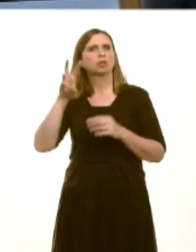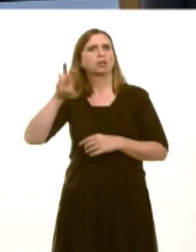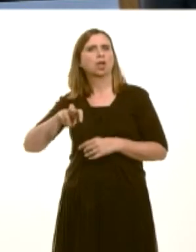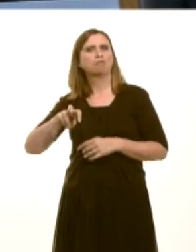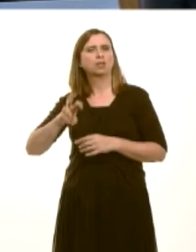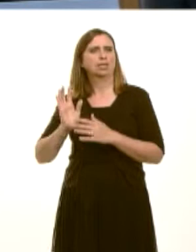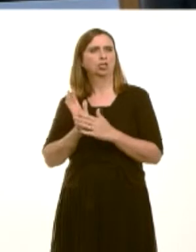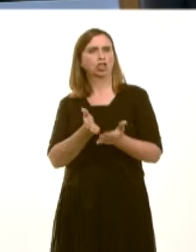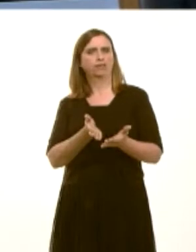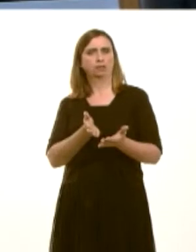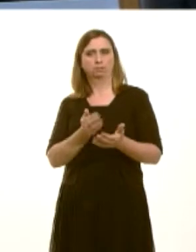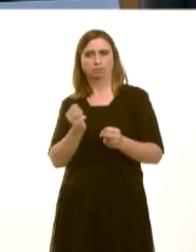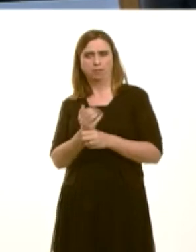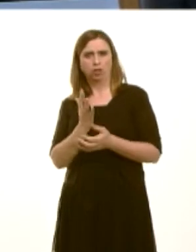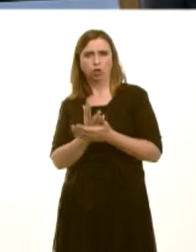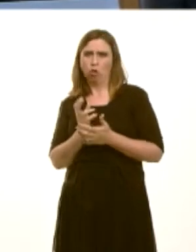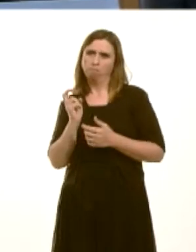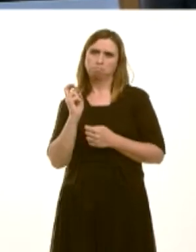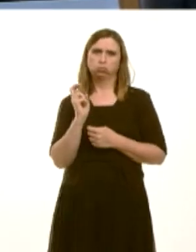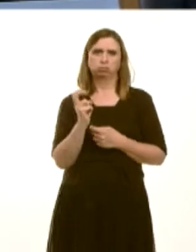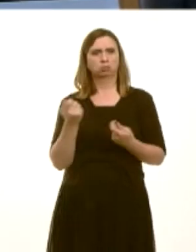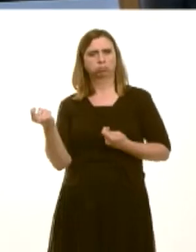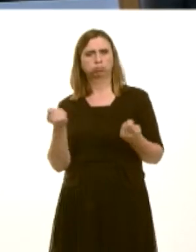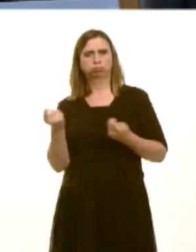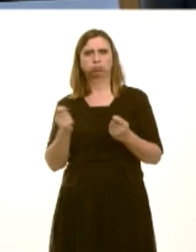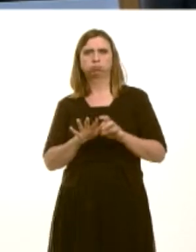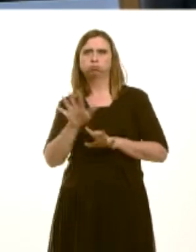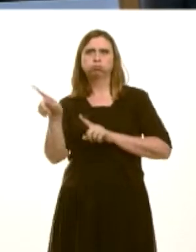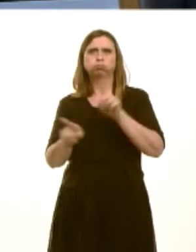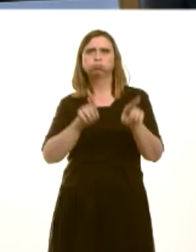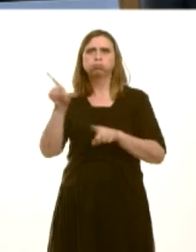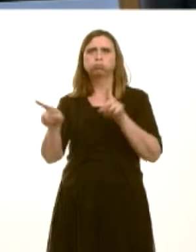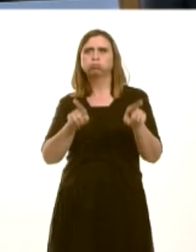Rydym wedi gweld datblygiad y gwasanaeth TrawsCymru er mwyn sicrhau bod mwy o rwydwaith yn awr